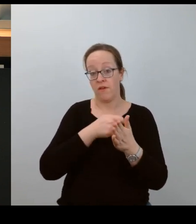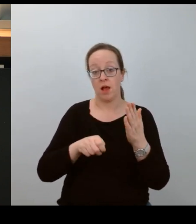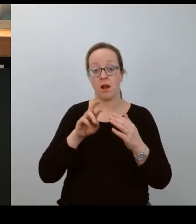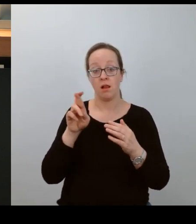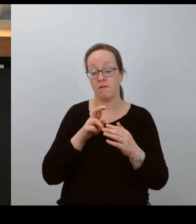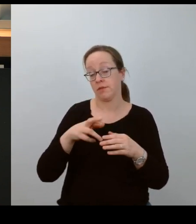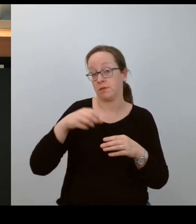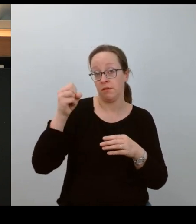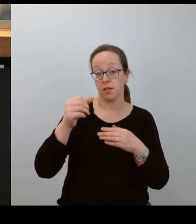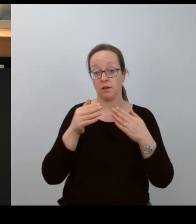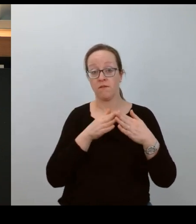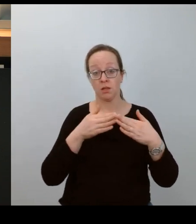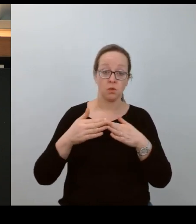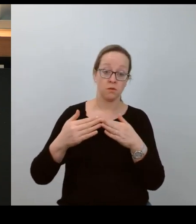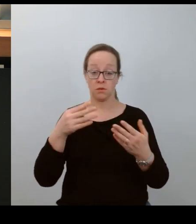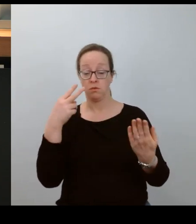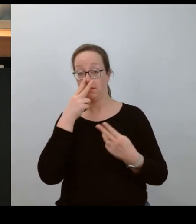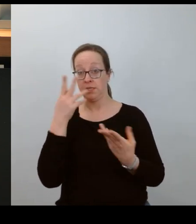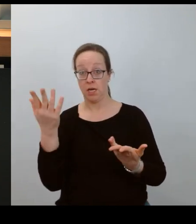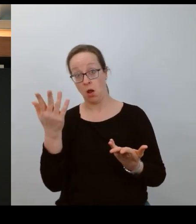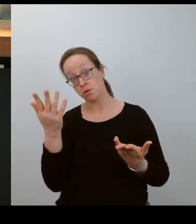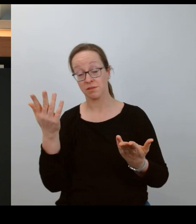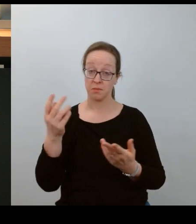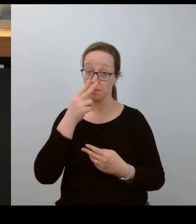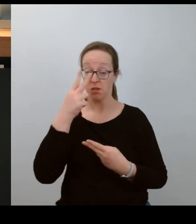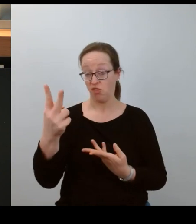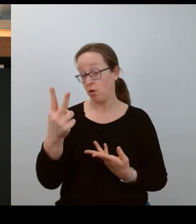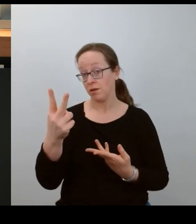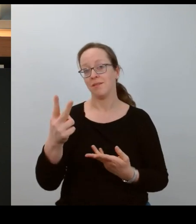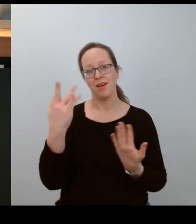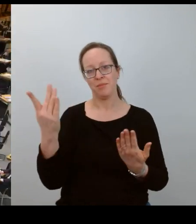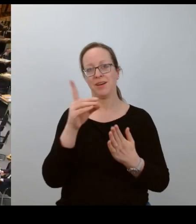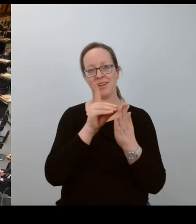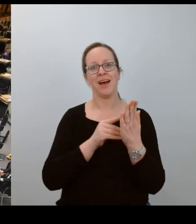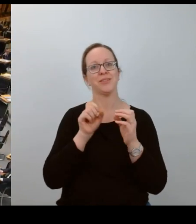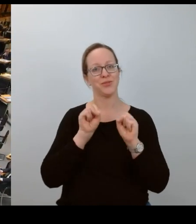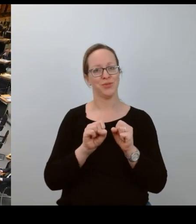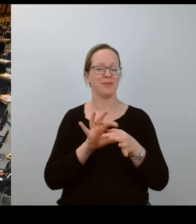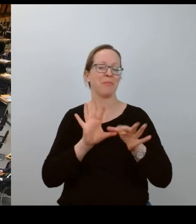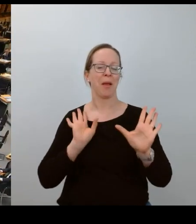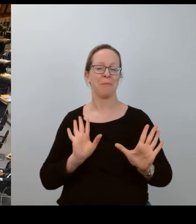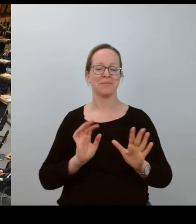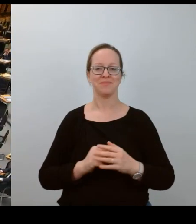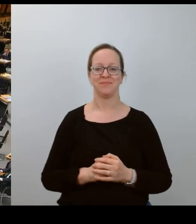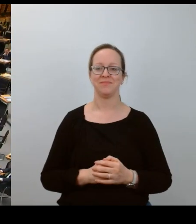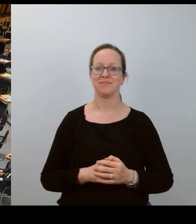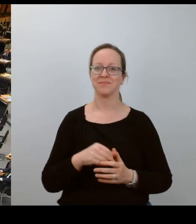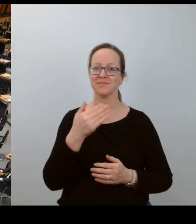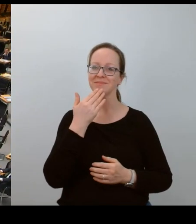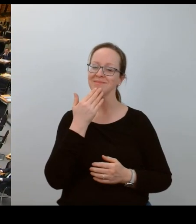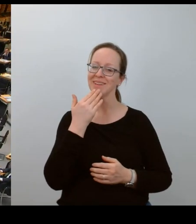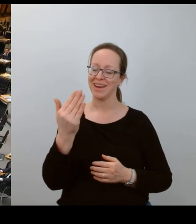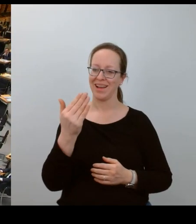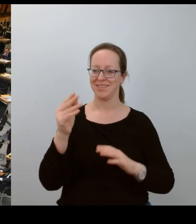Vielen Dank. (Rednerwechsel) Als nächstes hat für die CDU-Fraktion, der Kollege Förster das Wort. (Rednerwechsel)